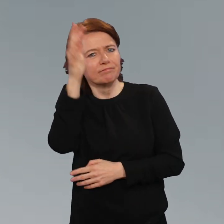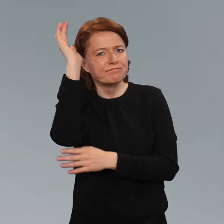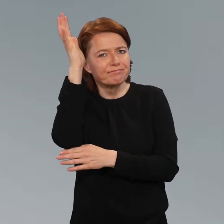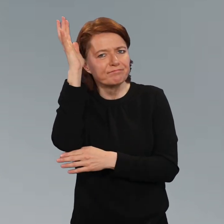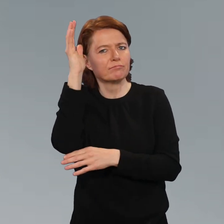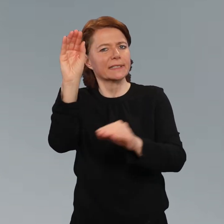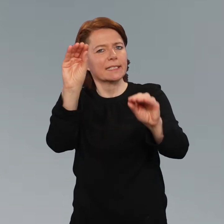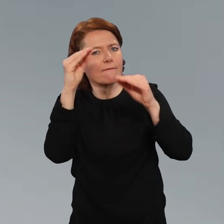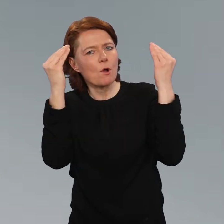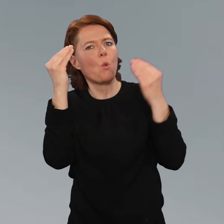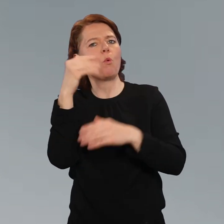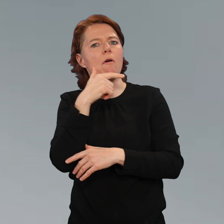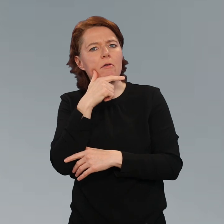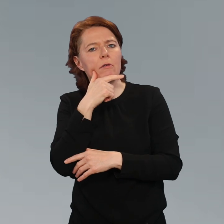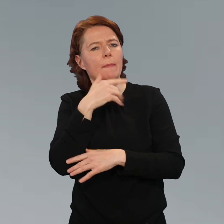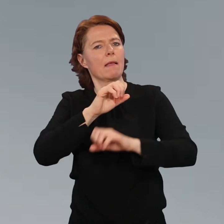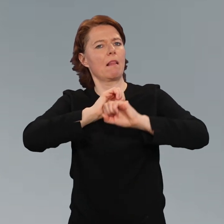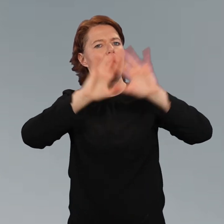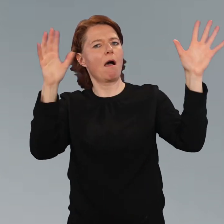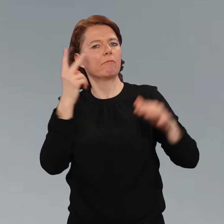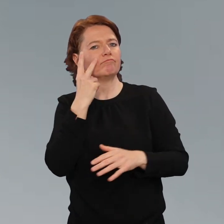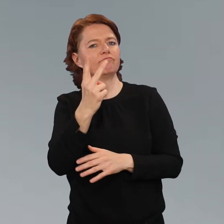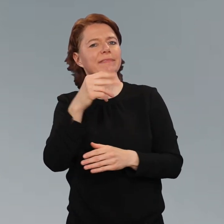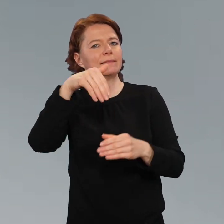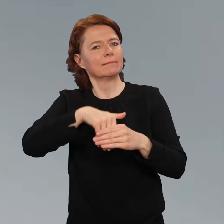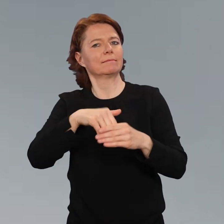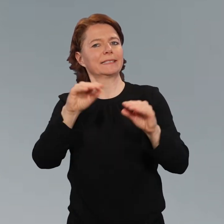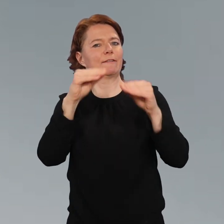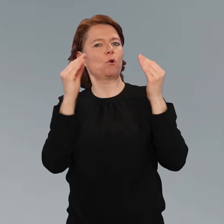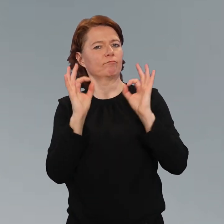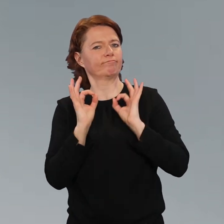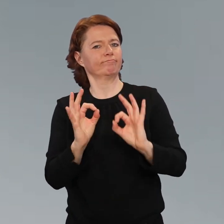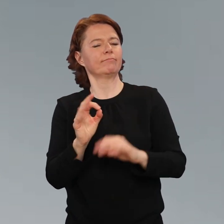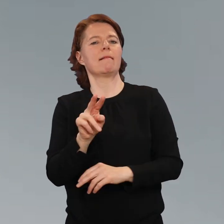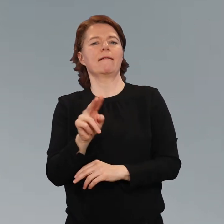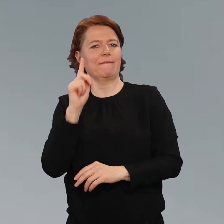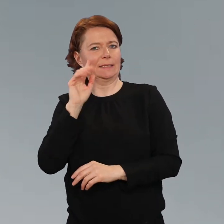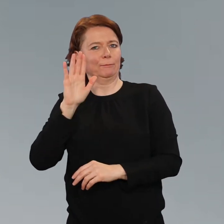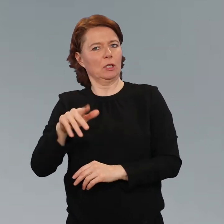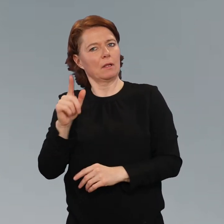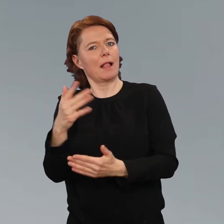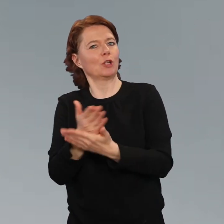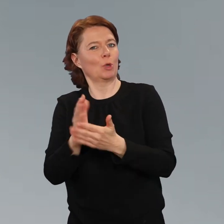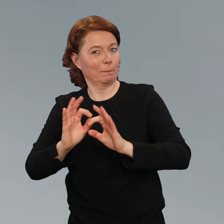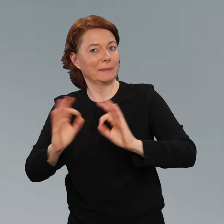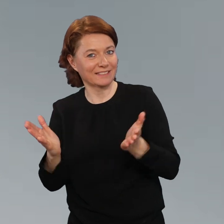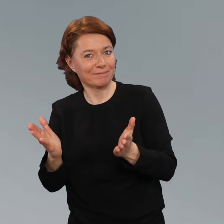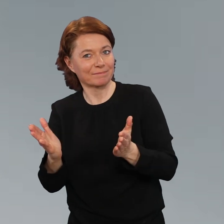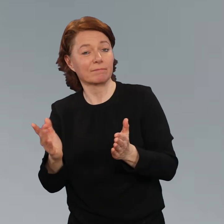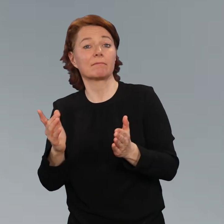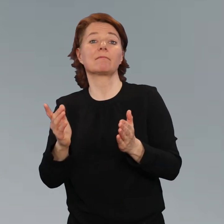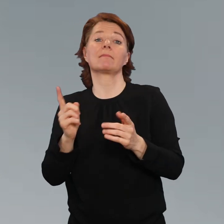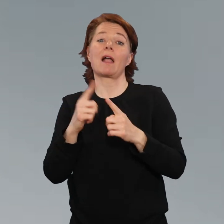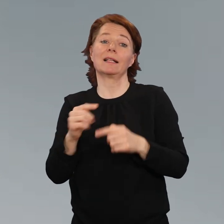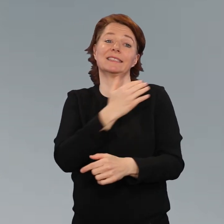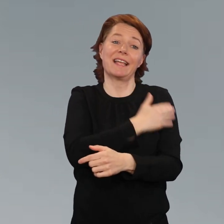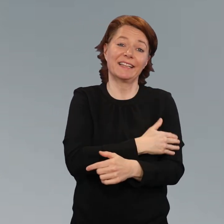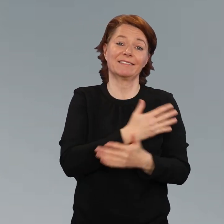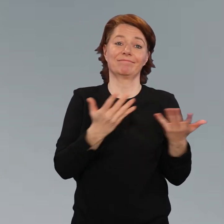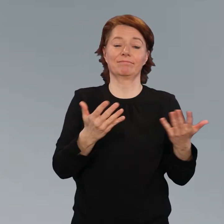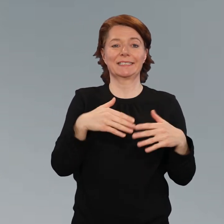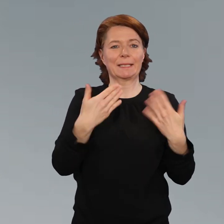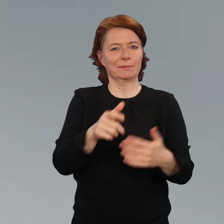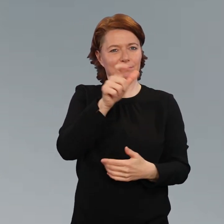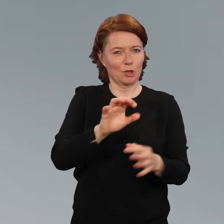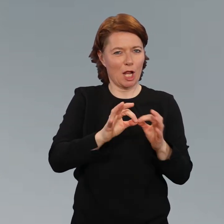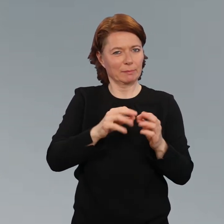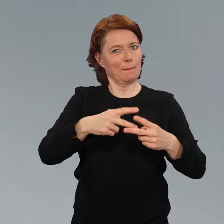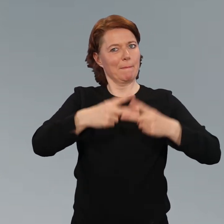selber ein Bild von den Verkaufsvorträgen machen können. Andererseits können gerade bekannte Dolmetscher/-innen